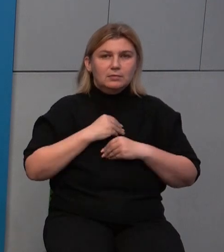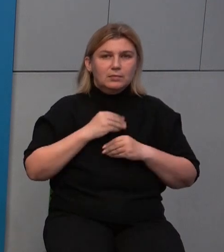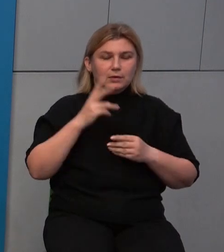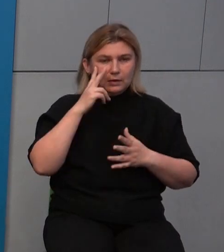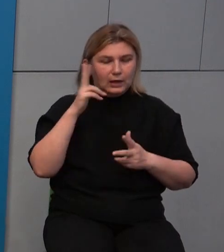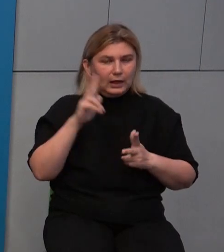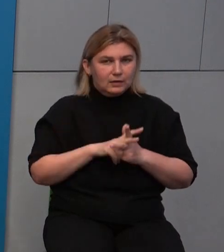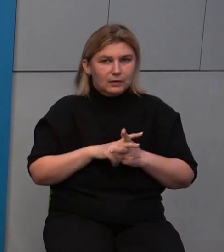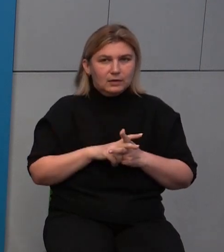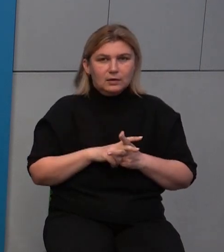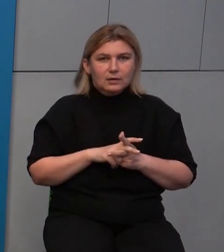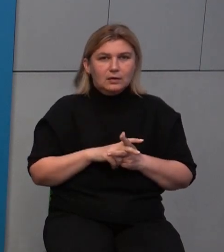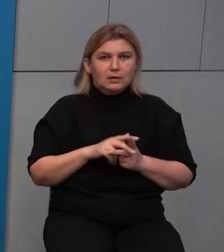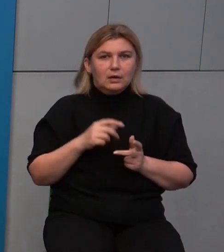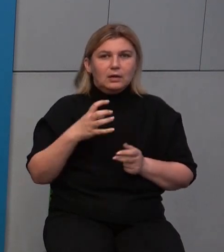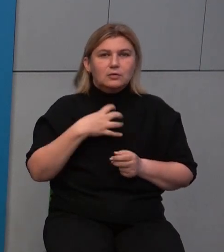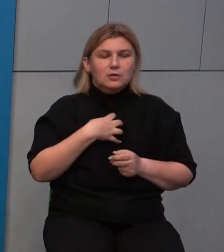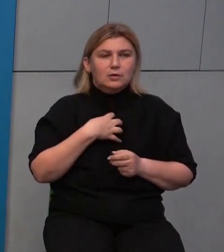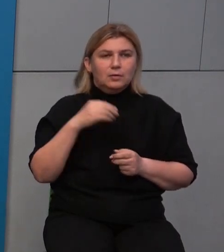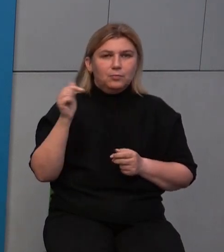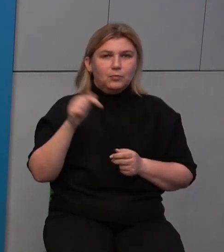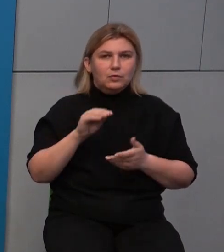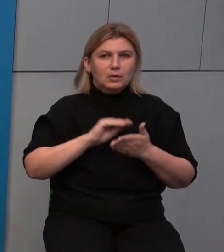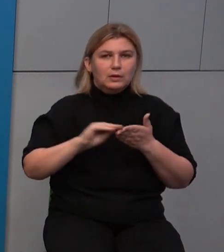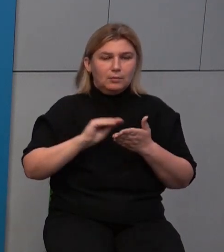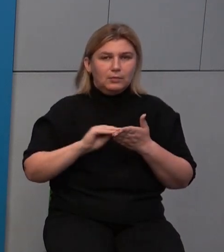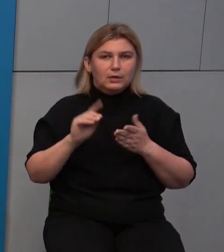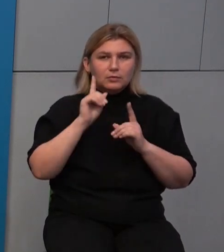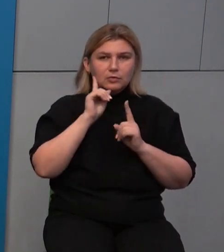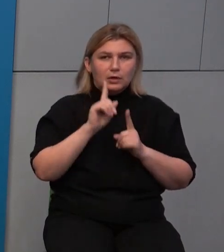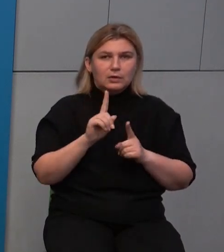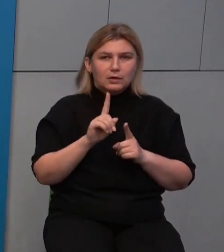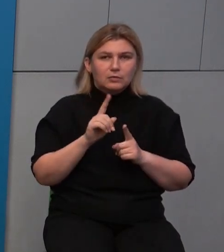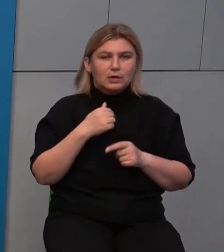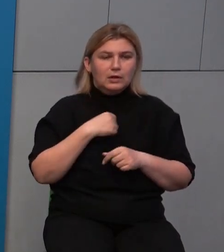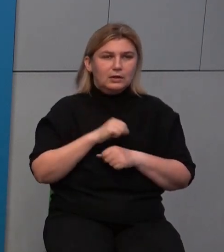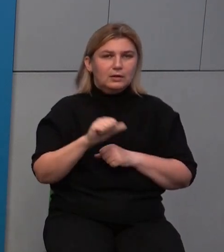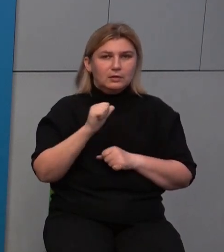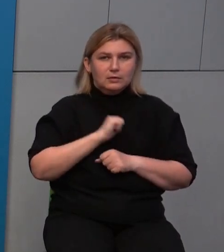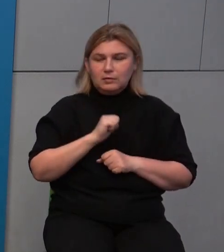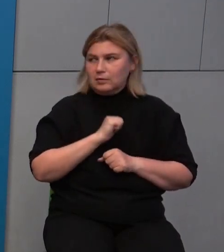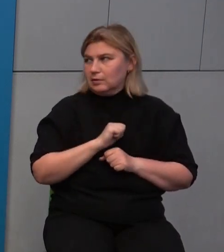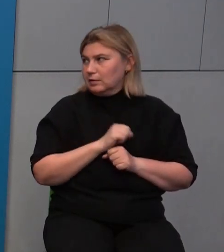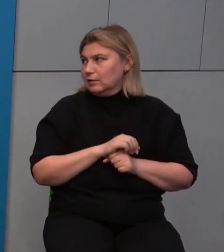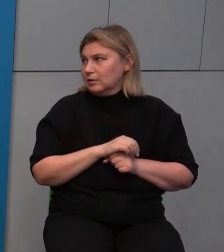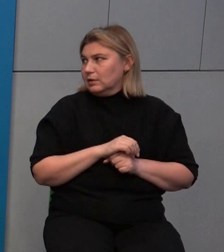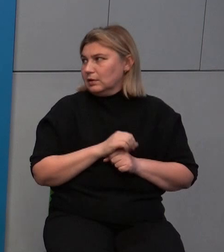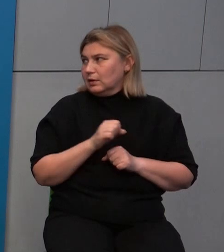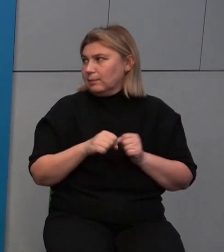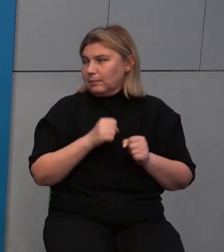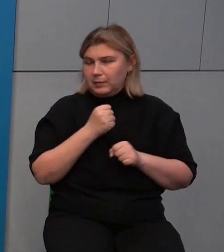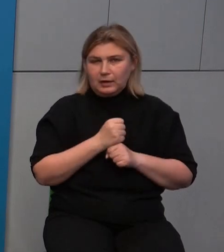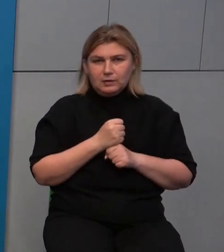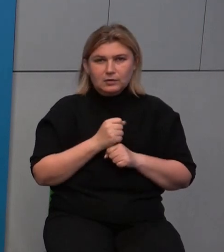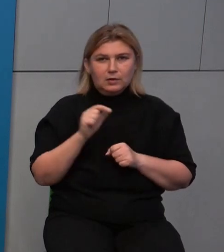I u mnie chyba dyrektor musiał napisać, że ja rzeczywiście jestem sobą i tutaj pracuję i ogólnie jakoś tak było.